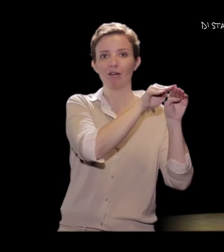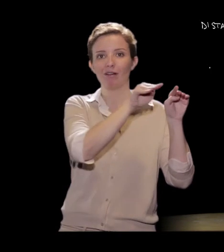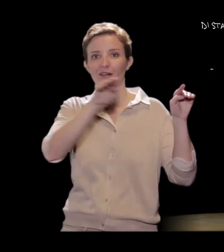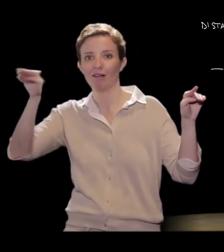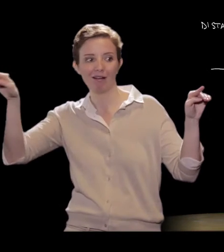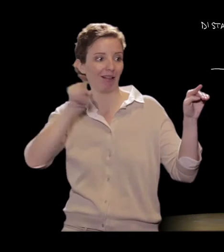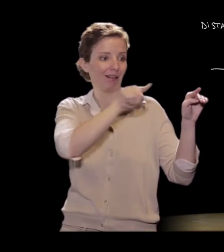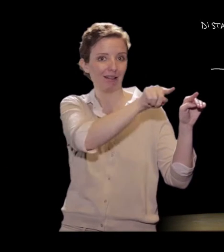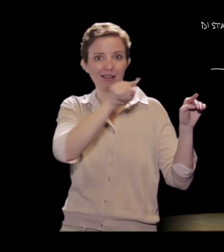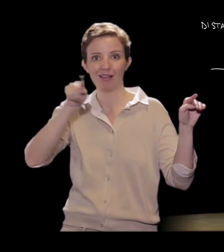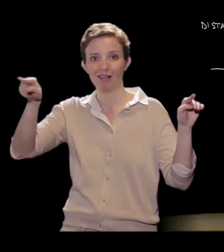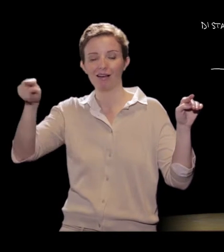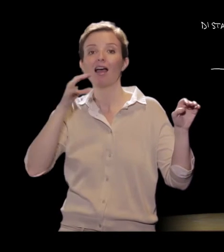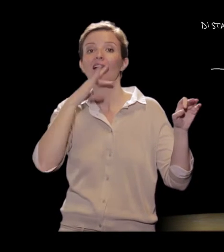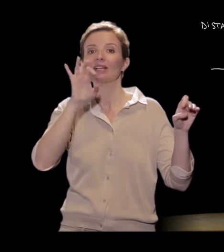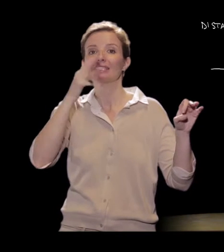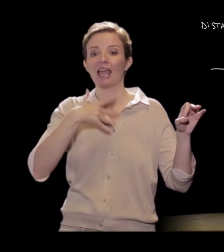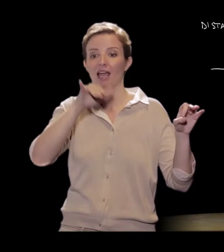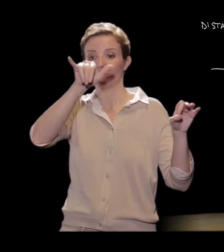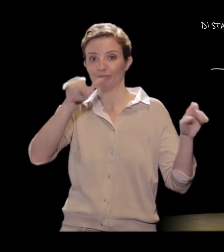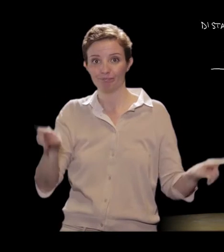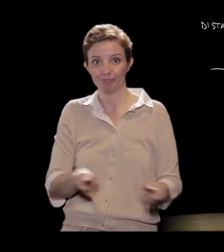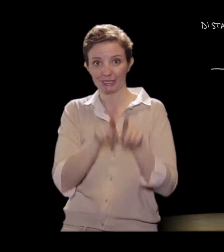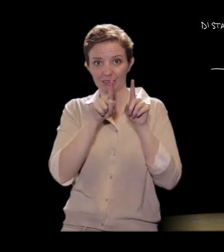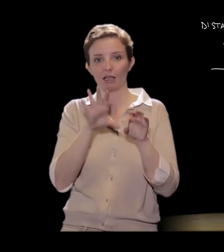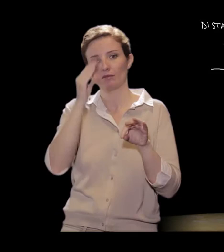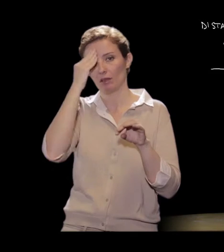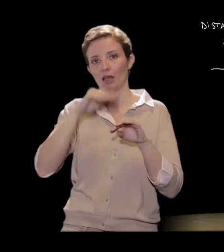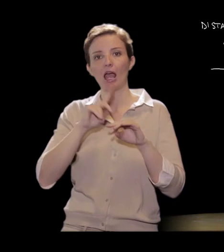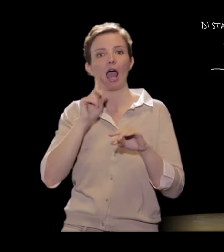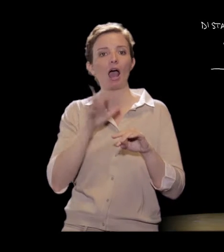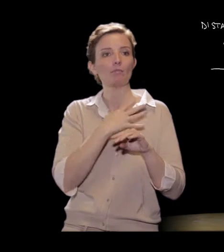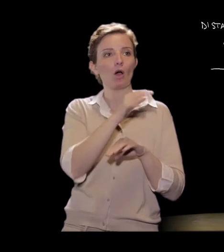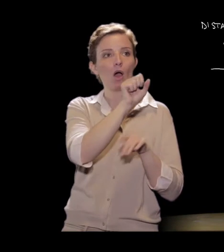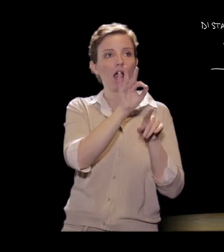Prendiamo per esempio il punto A e il punto B.